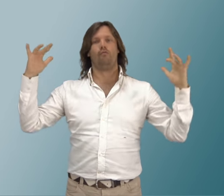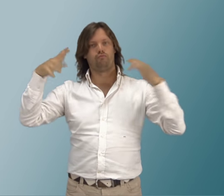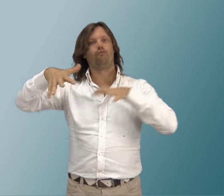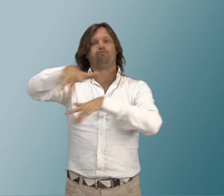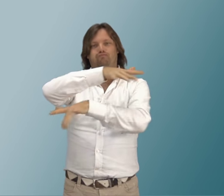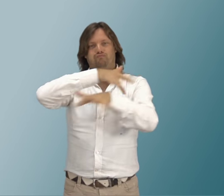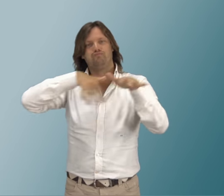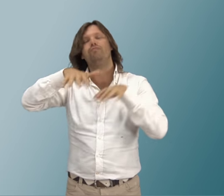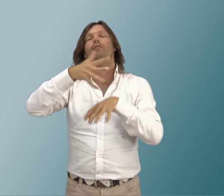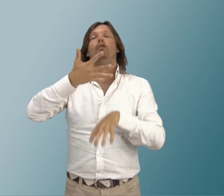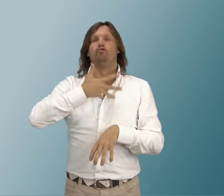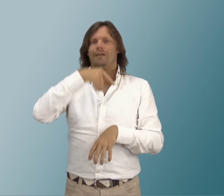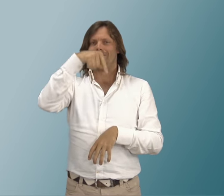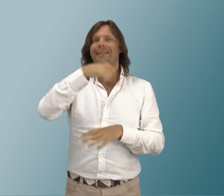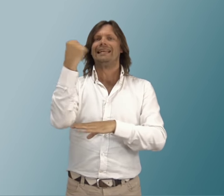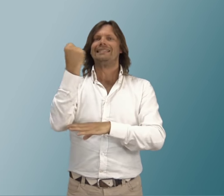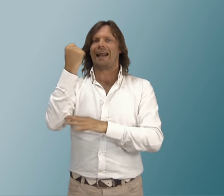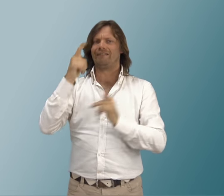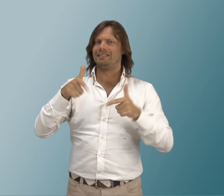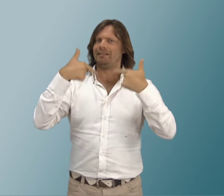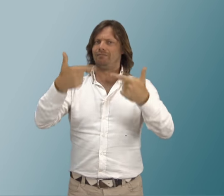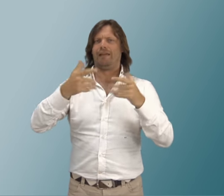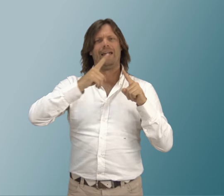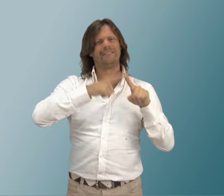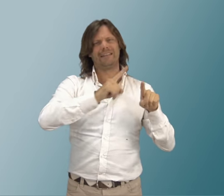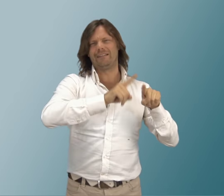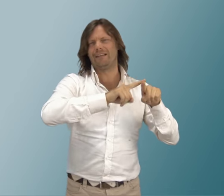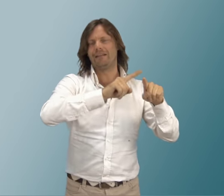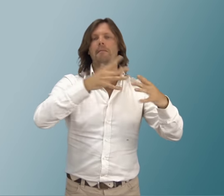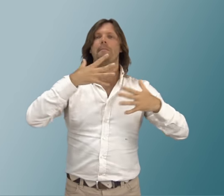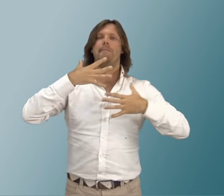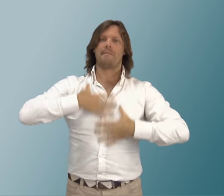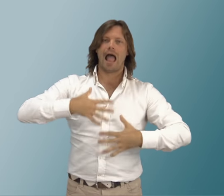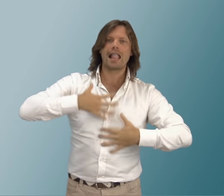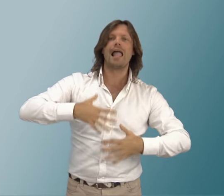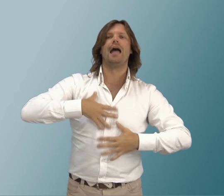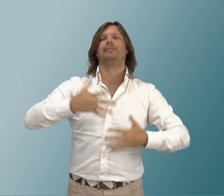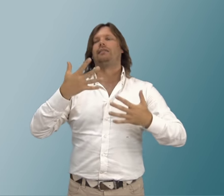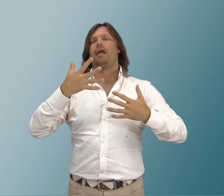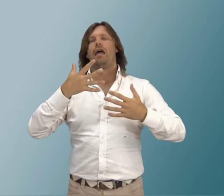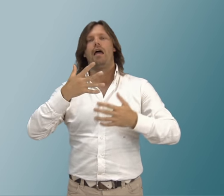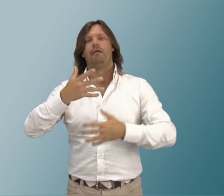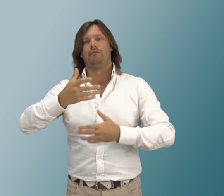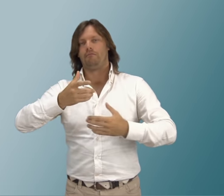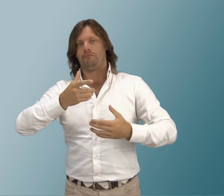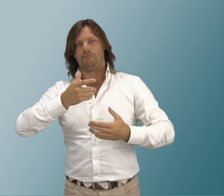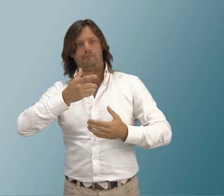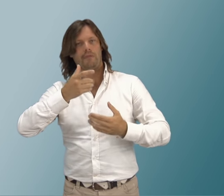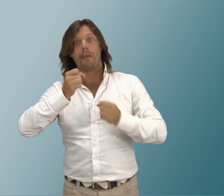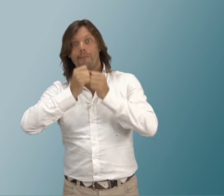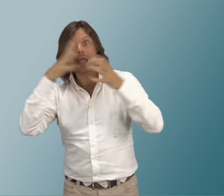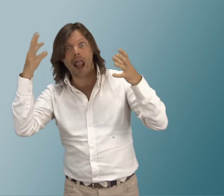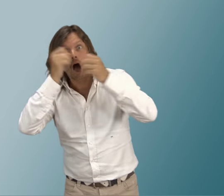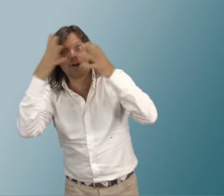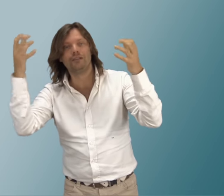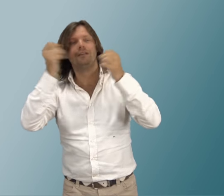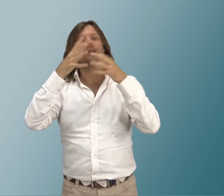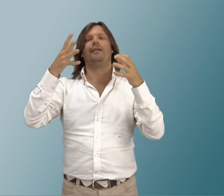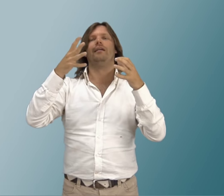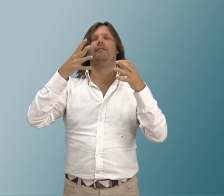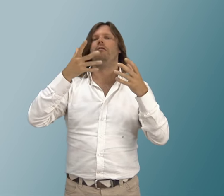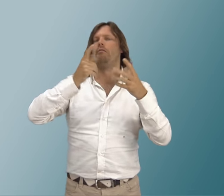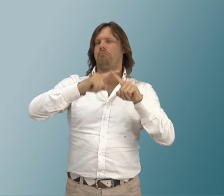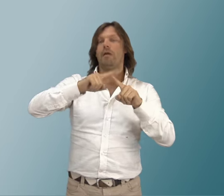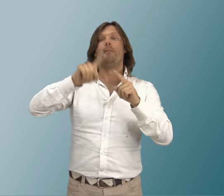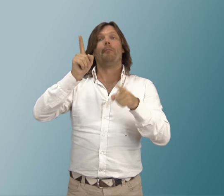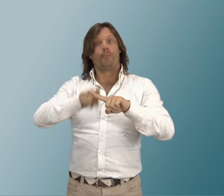durante l'attesa dei partecipanti ci saranno diversi servizi come la distribuzione delle magliette, palloncini e altro,